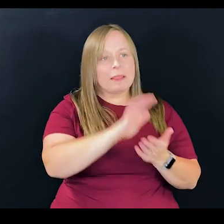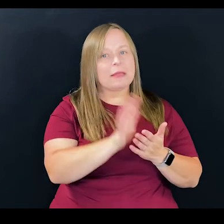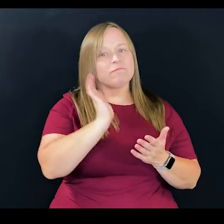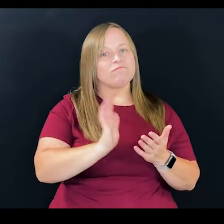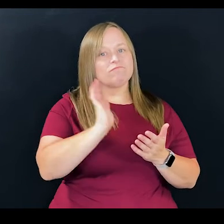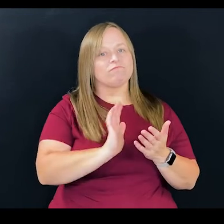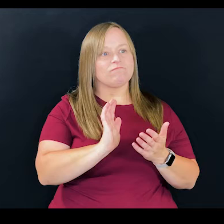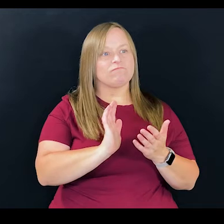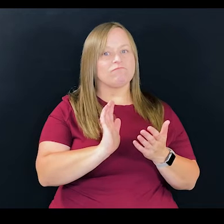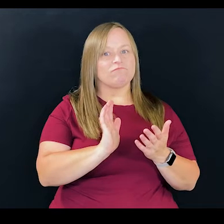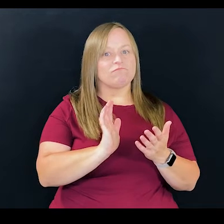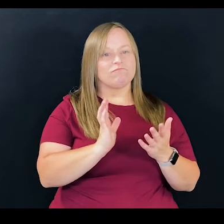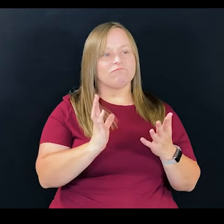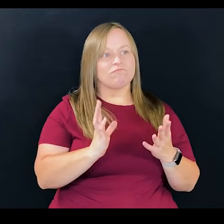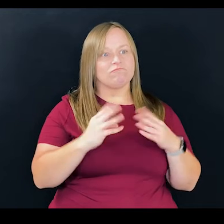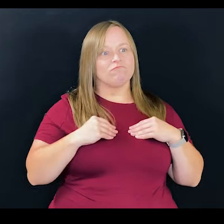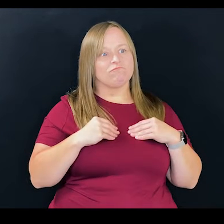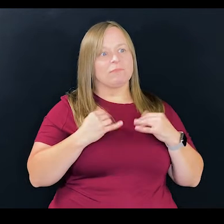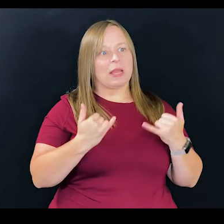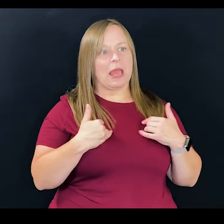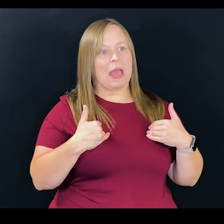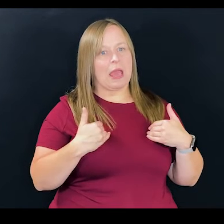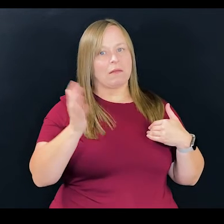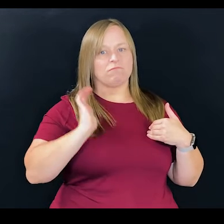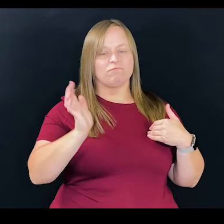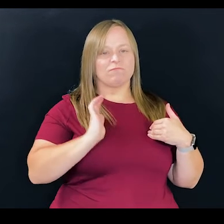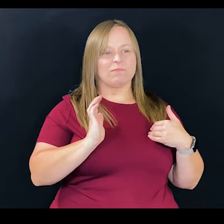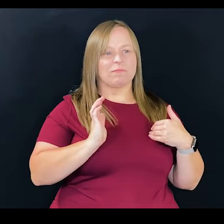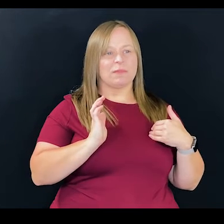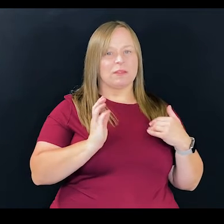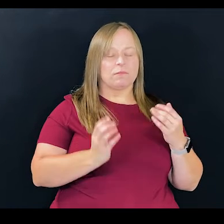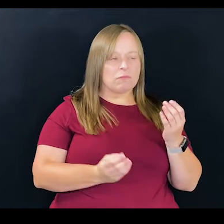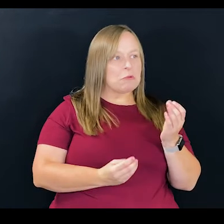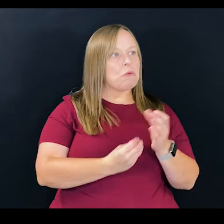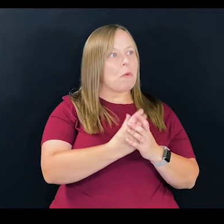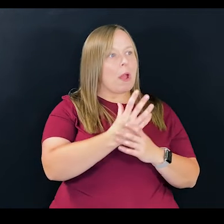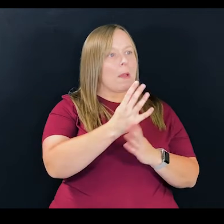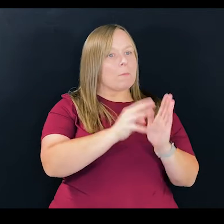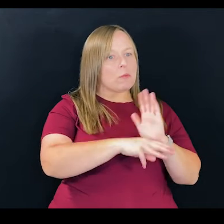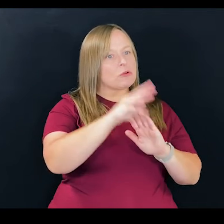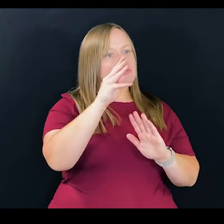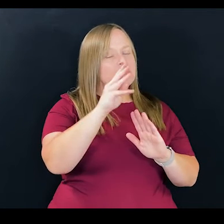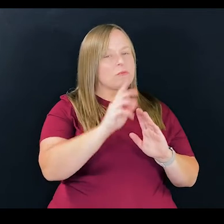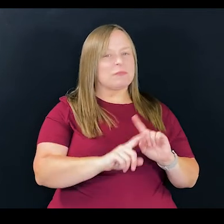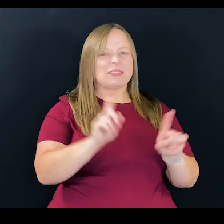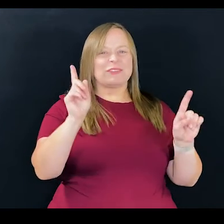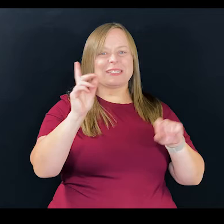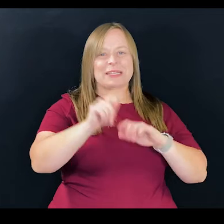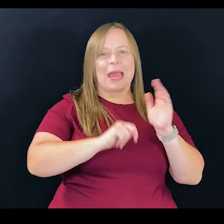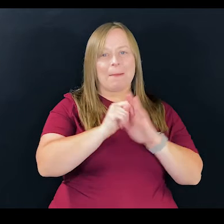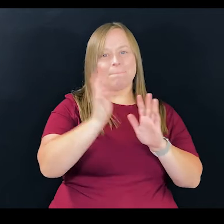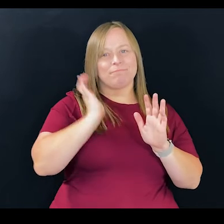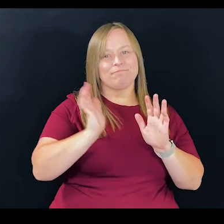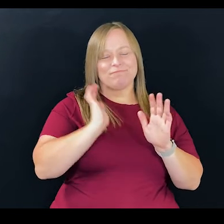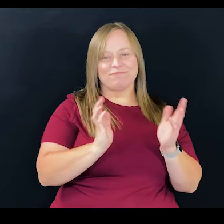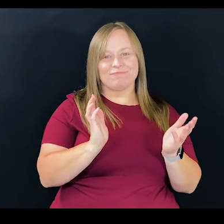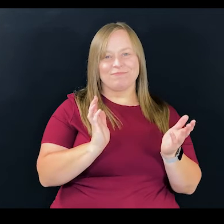sus creencias, que ellos, tuvieron y ellos crecieron en una temporada muy diferente.